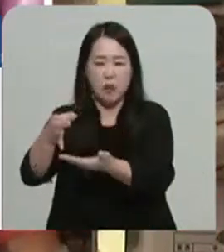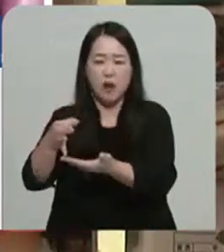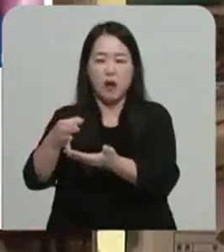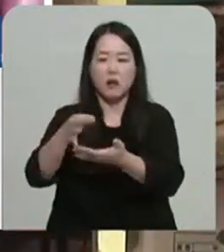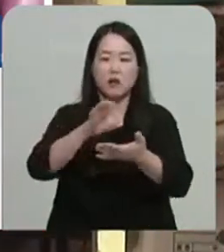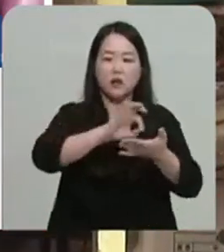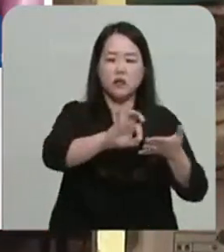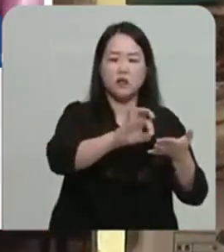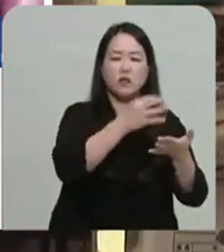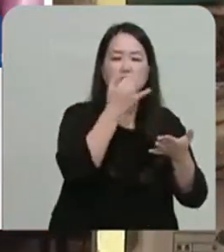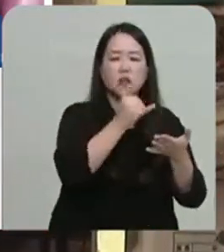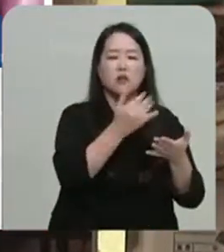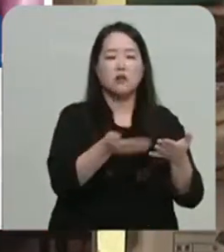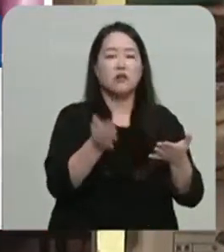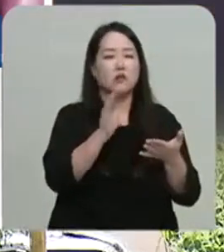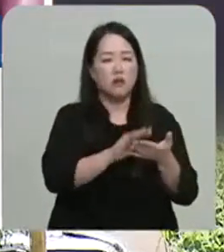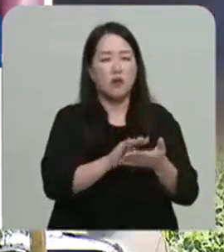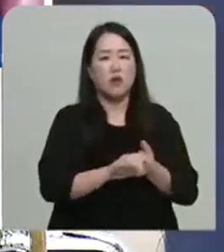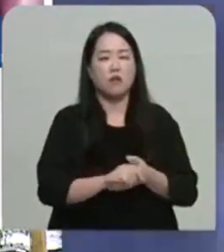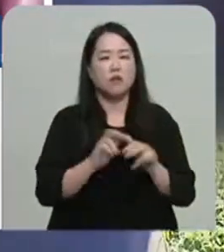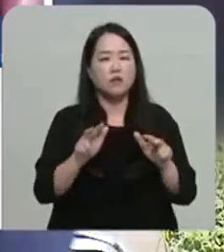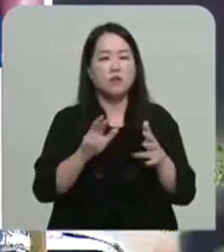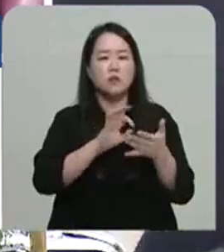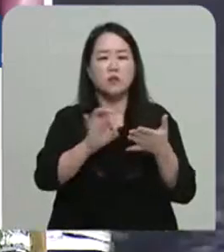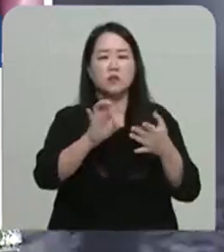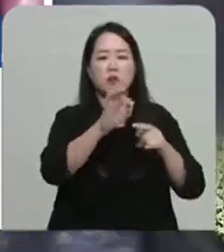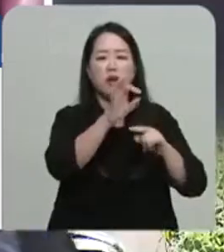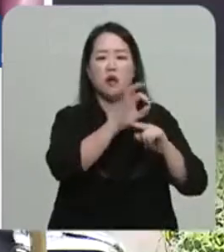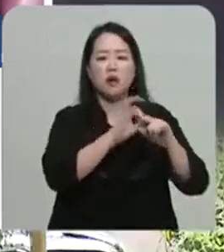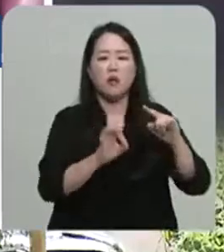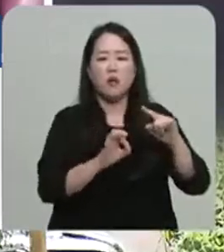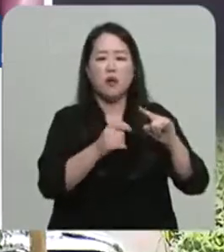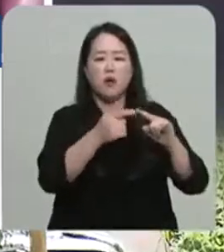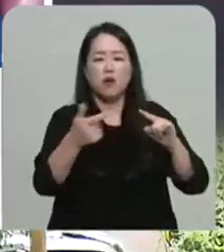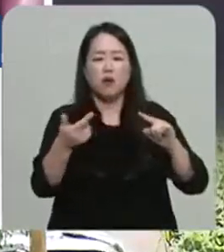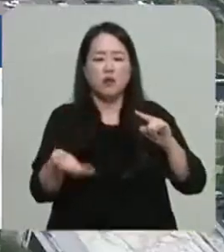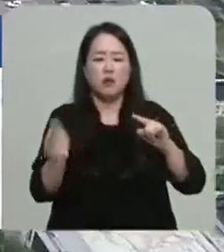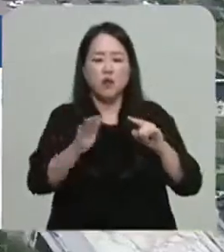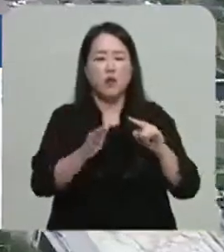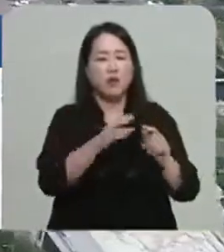수도 있거든요. 집행률은 높였지만 사실상 사업은 안 한 이런 문제 도 있을 수 있고.